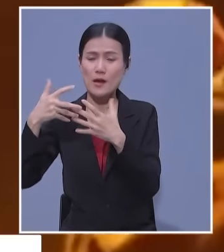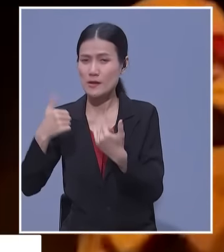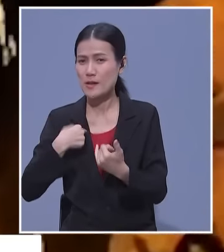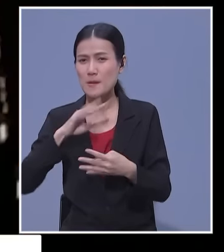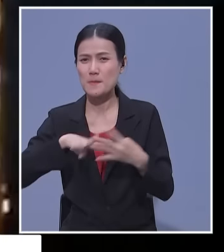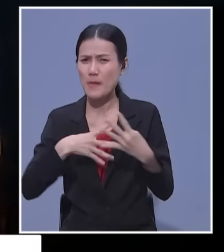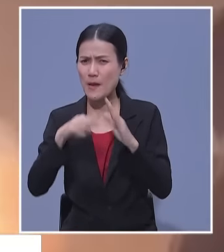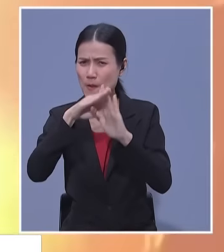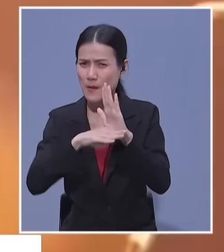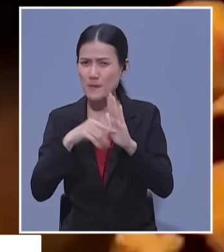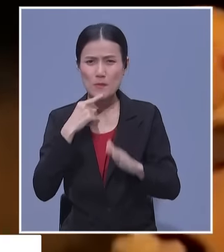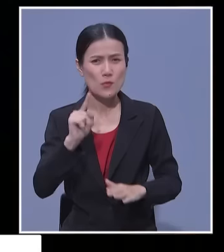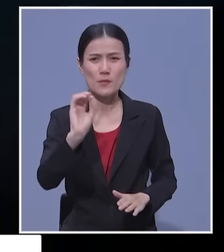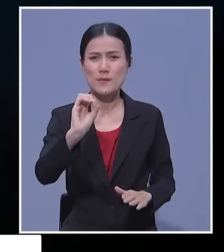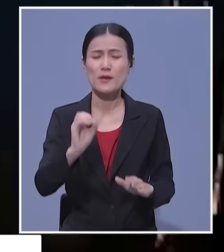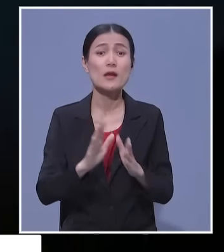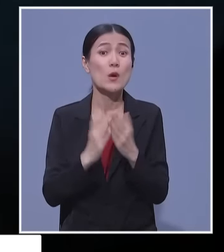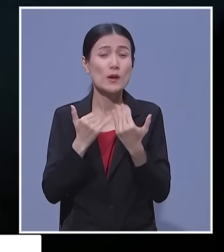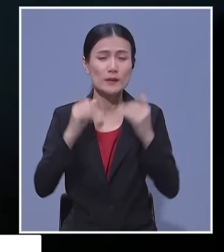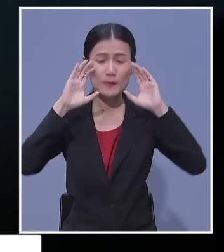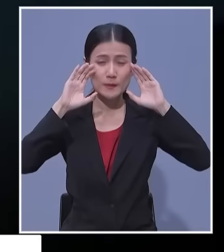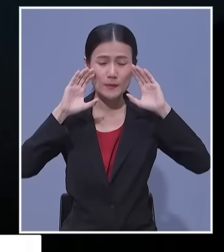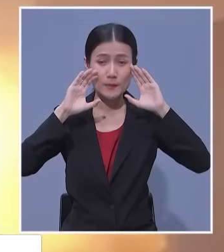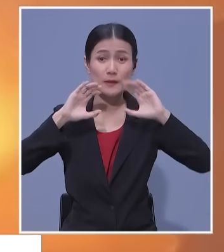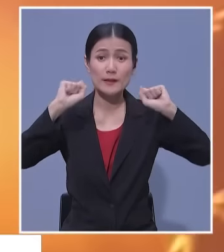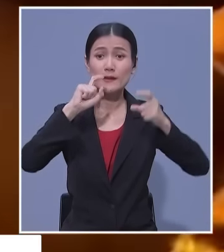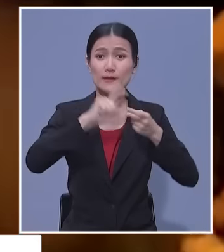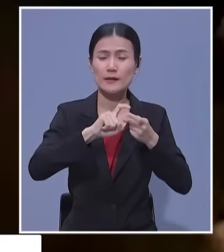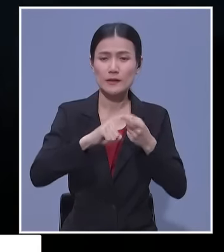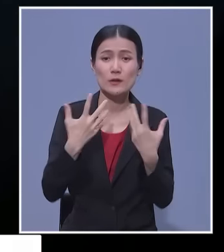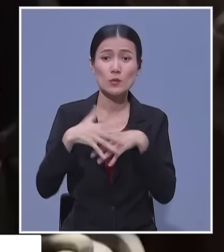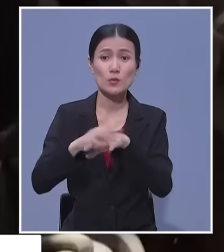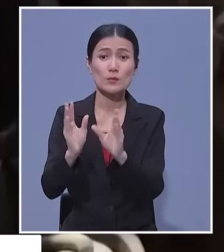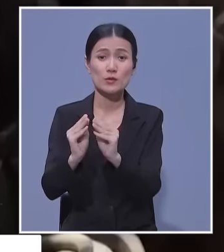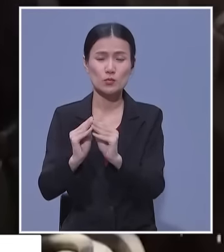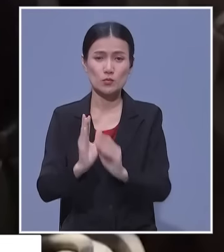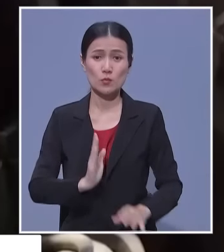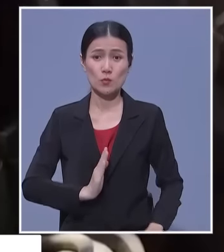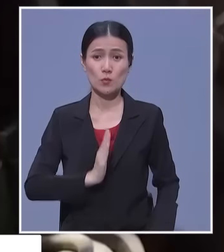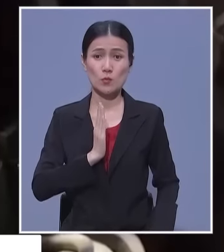ประธานาธิบดีปูตินเข้าร่วมประชุมกับเจ้า หน้าที่อาวุโสรวมถึงผู้ว่าการแคว้นที่